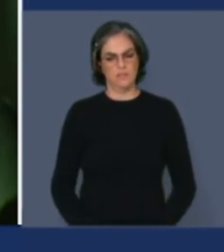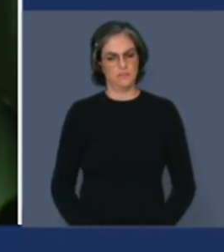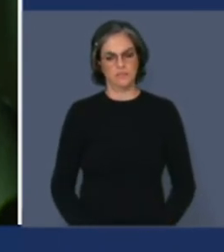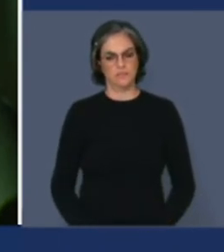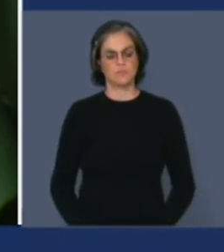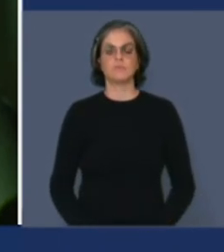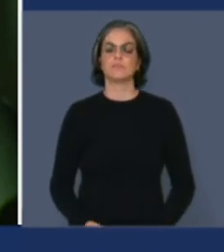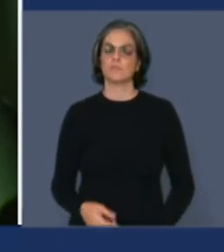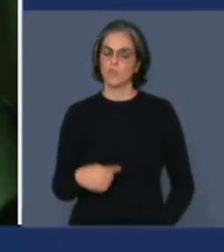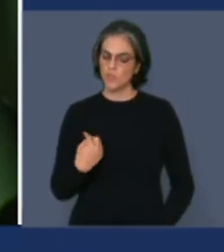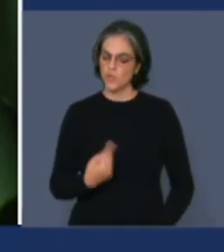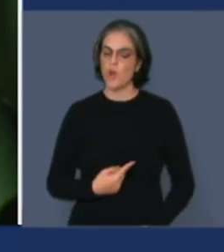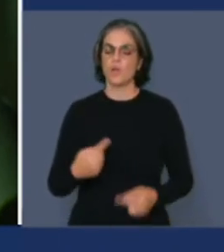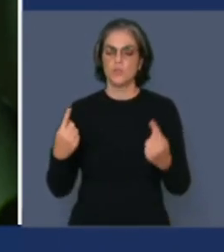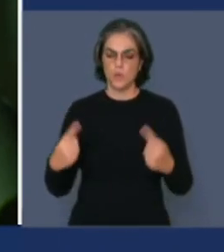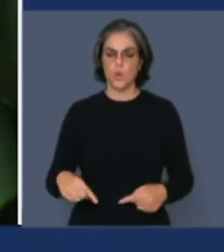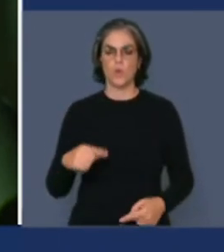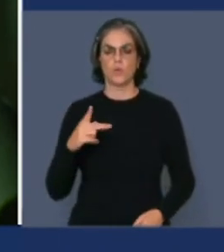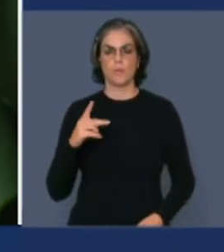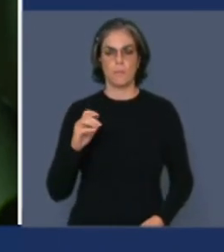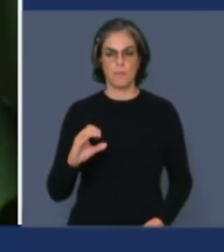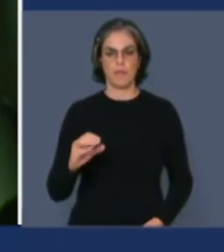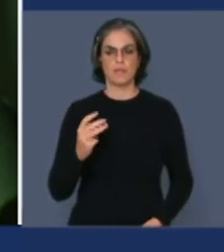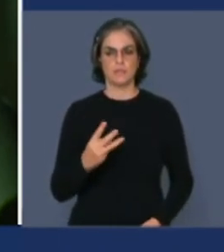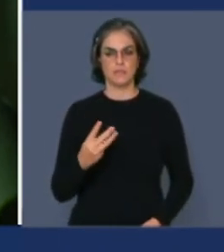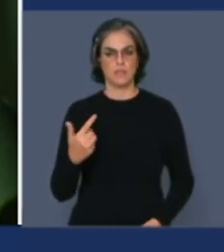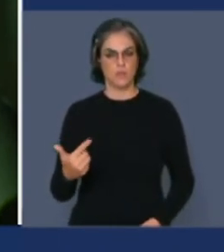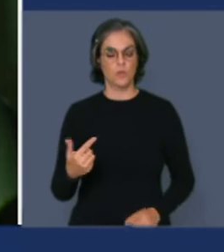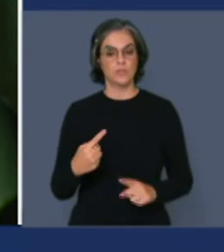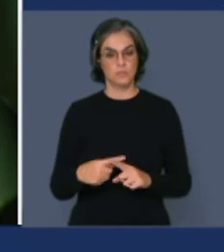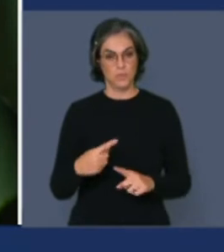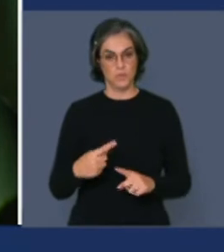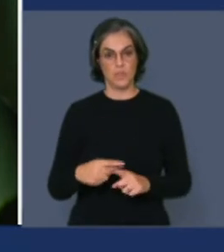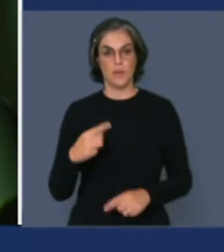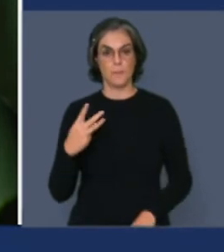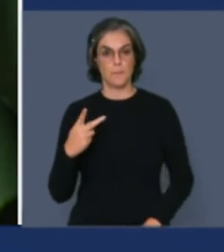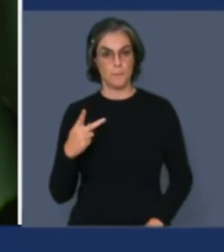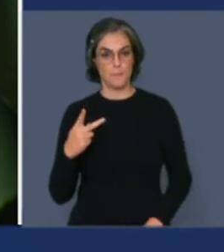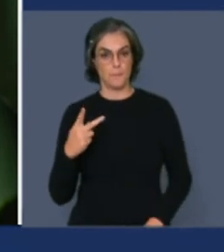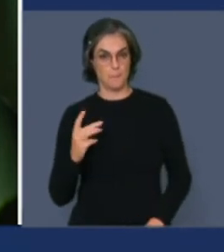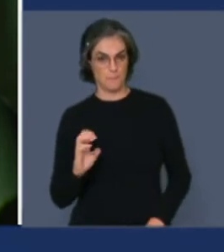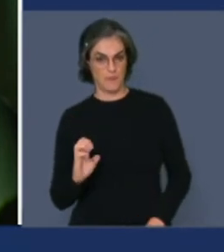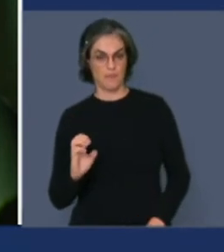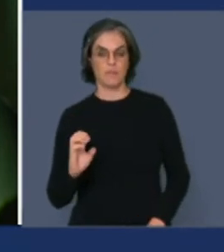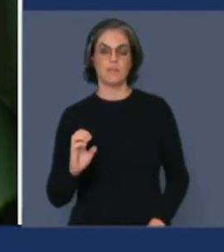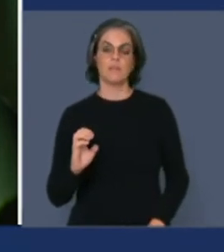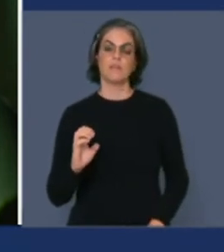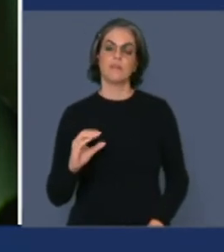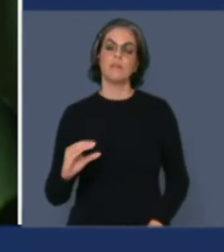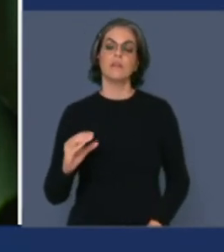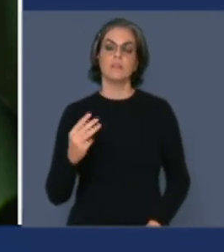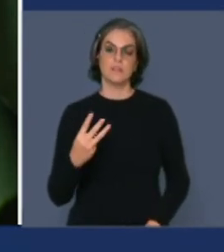NÓS SOMOS CONTRA A PEC 32, POR QUE A PEC 32, É PARA TERMINAR COM SERVIÇO PÚ BLICO, É PARA TERMINAR COM